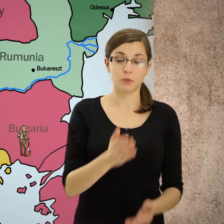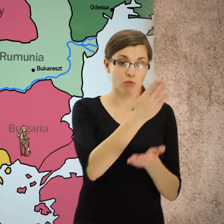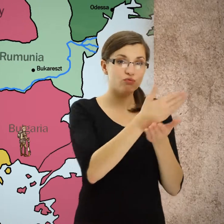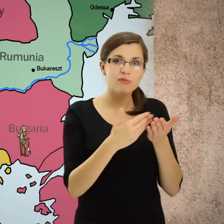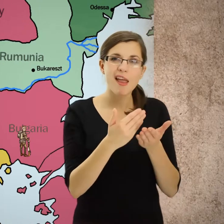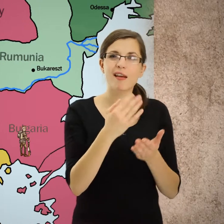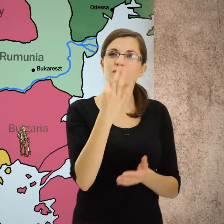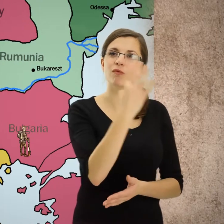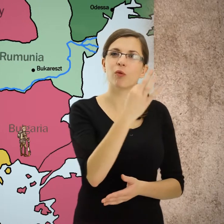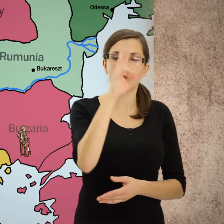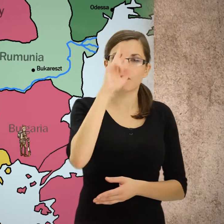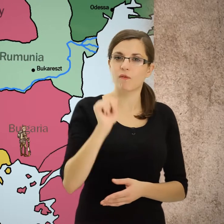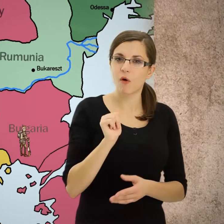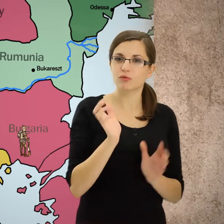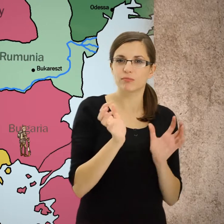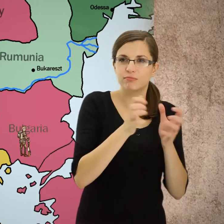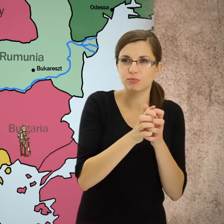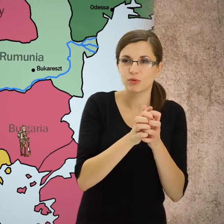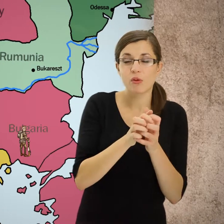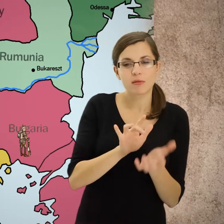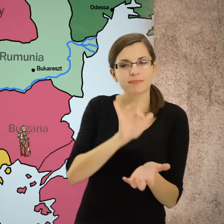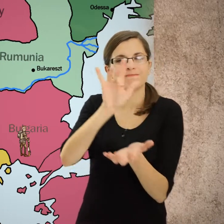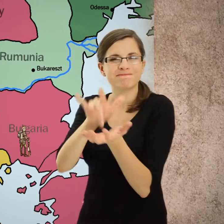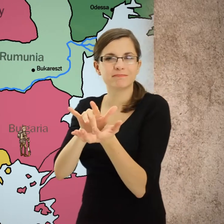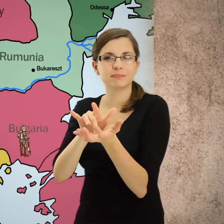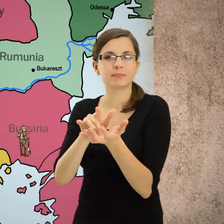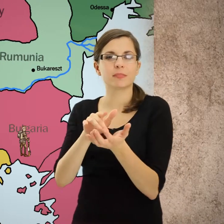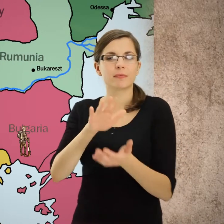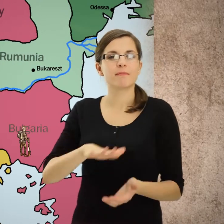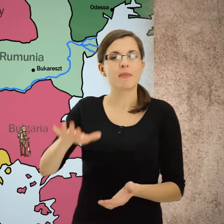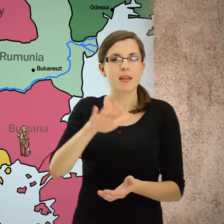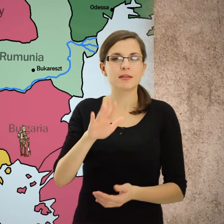Część wojsk sprzymierzonych skierowała się na